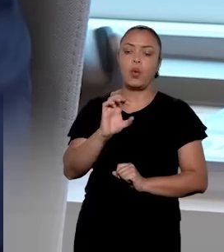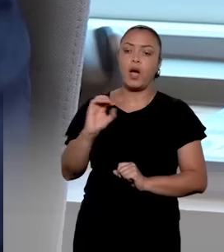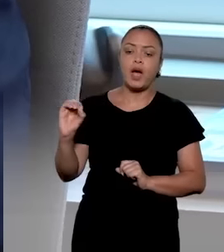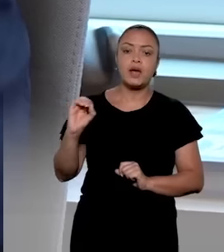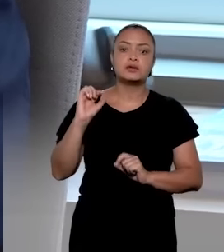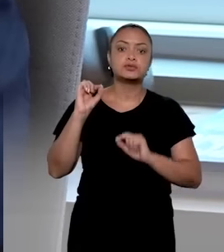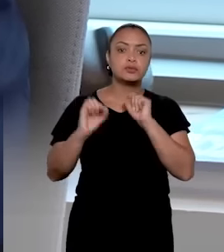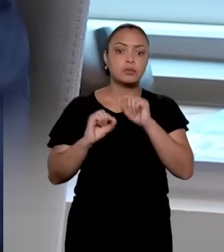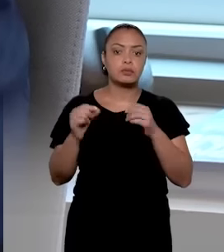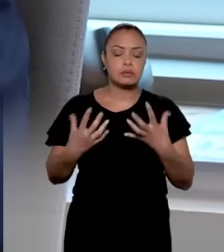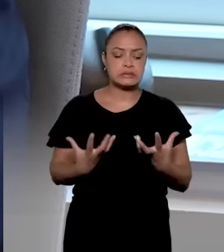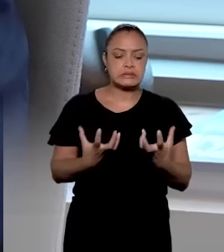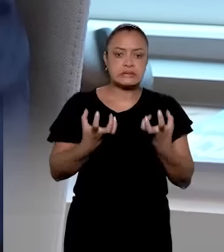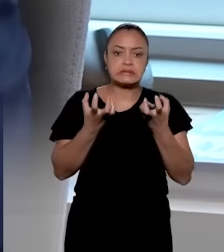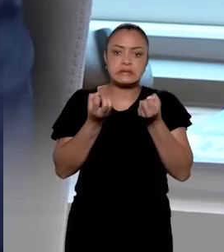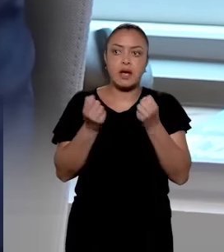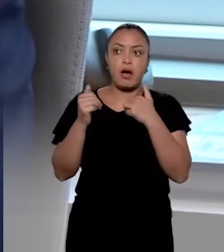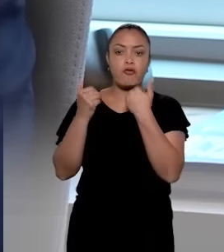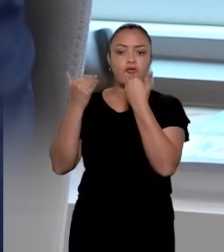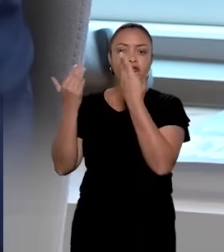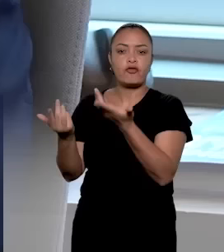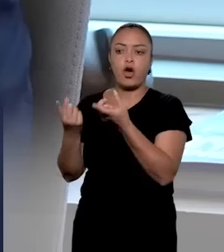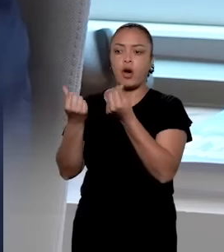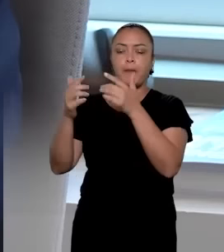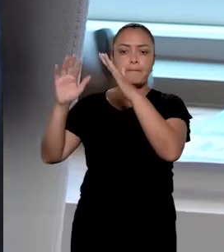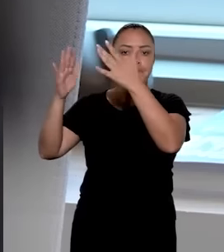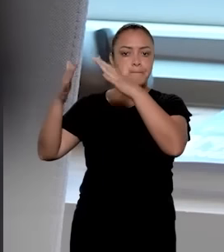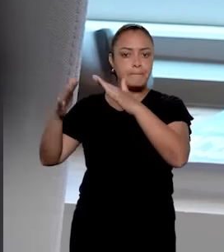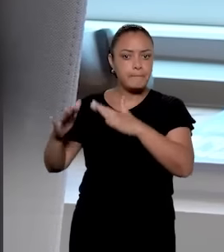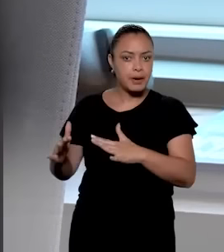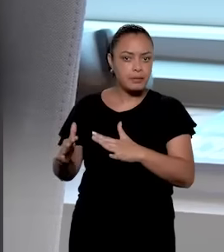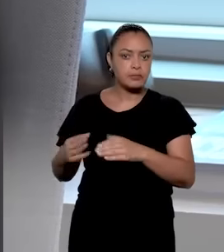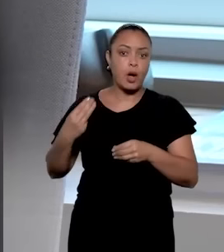os preços caíram lá fora, então foi uma quebradeira geral. Quebrou município,